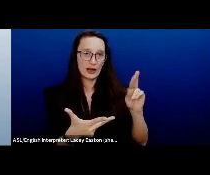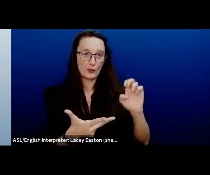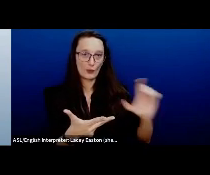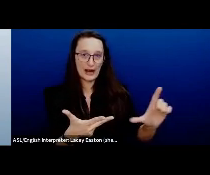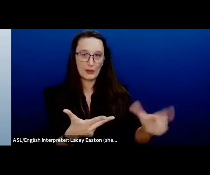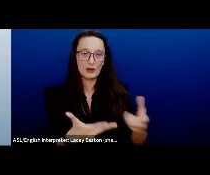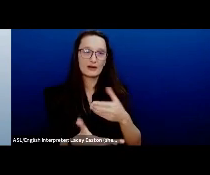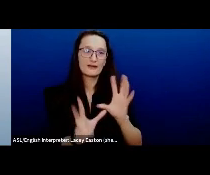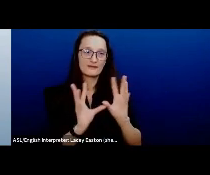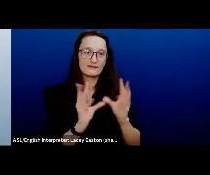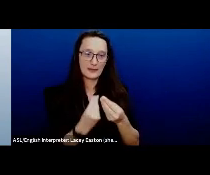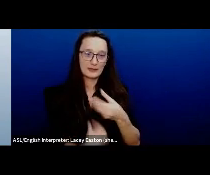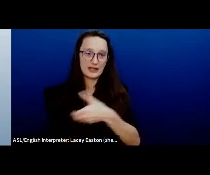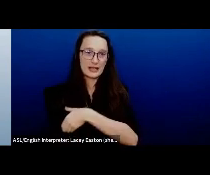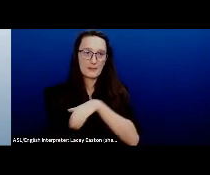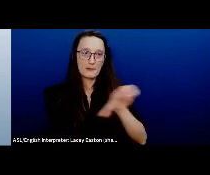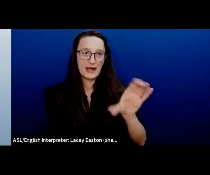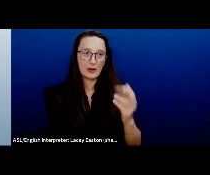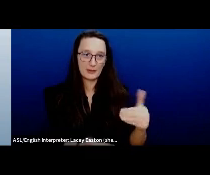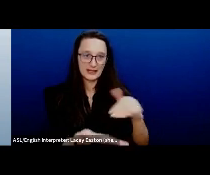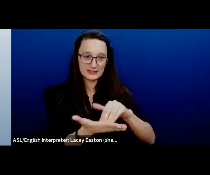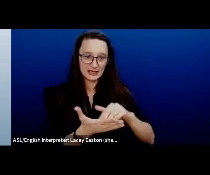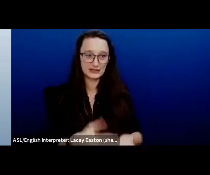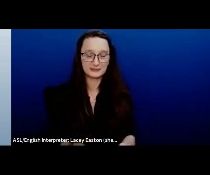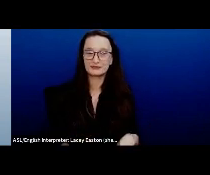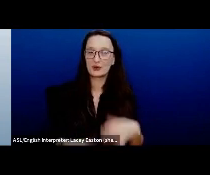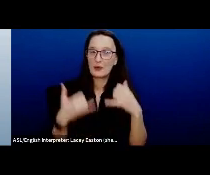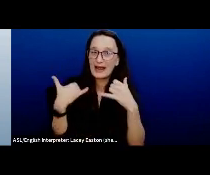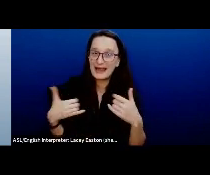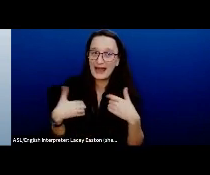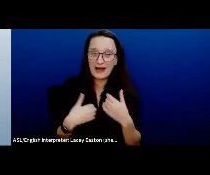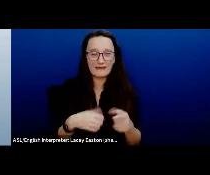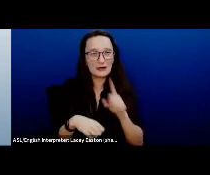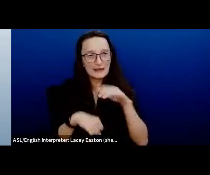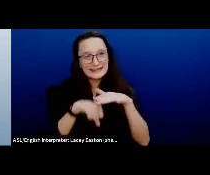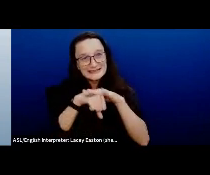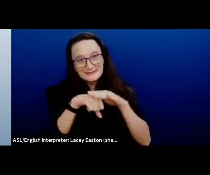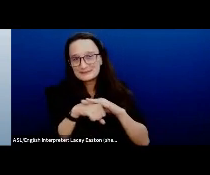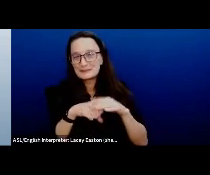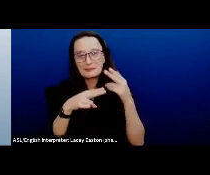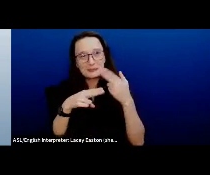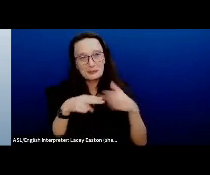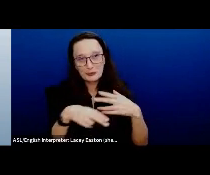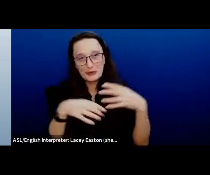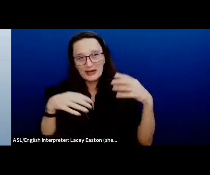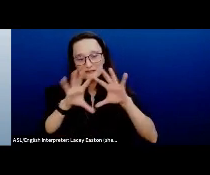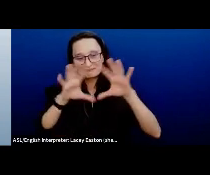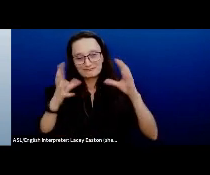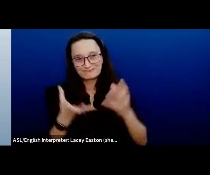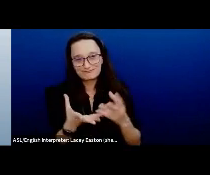por lo que, brindándonos una breve descripción de SELPA, está el Dr. Scott Turner, quien es el presidente